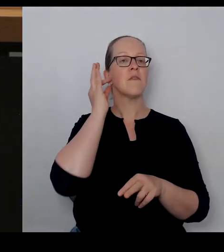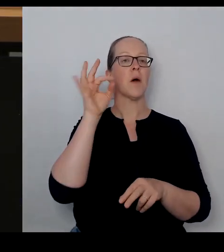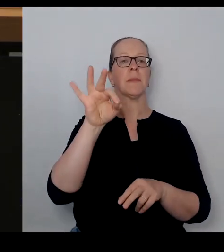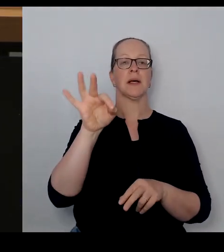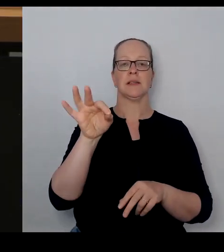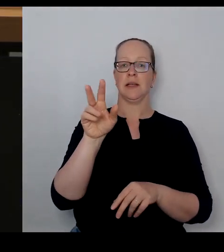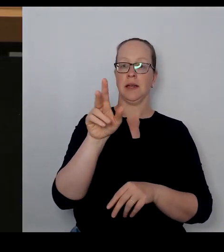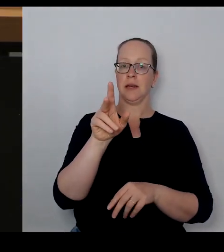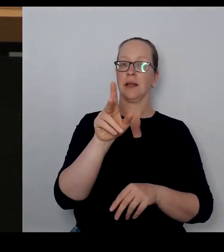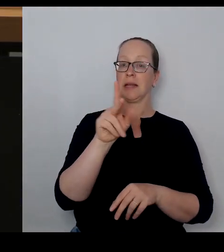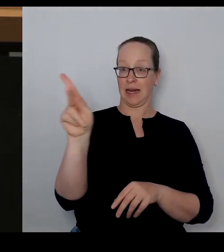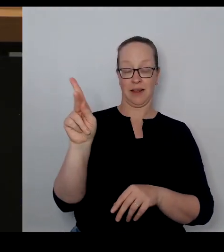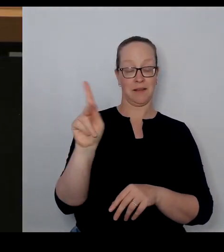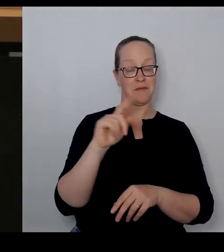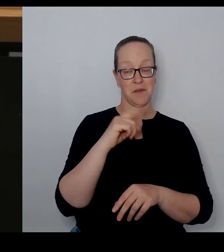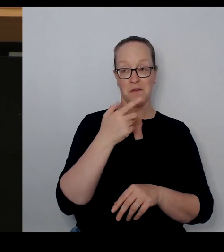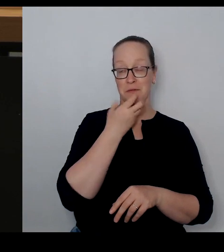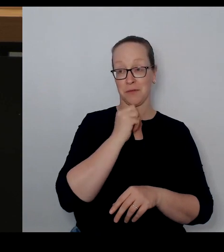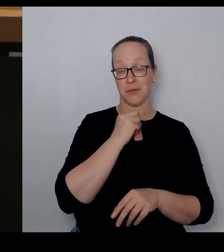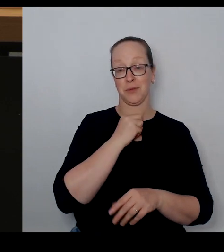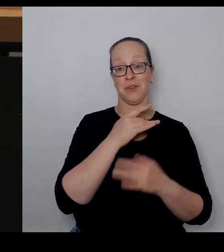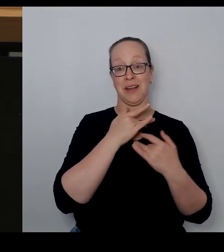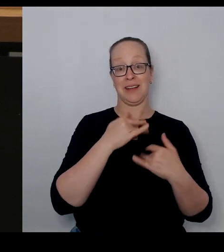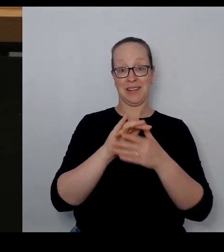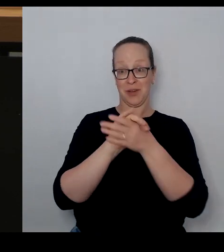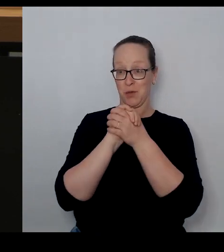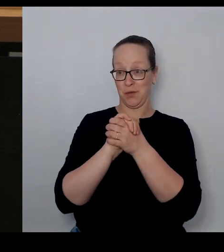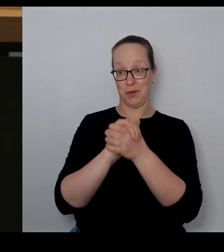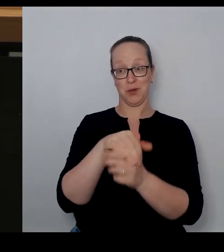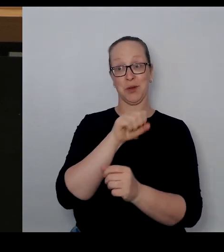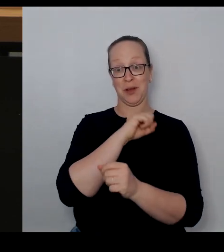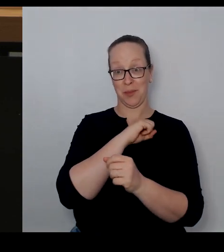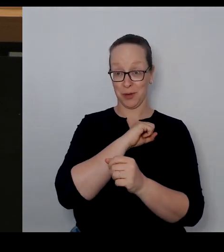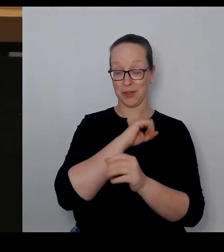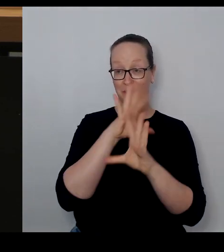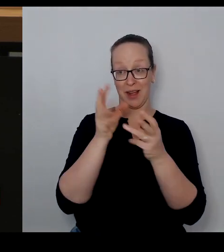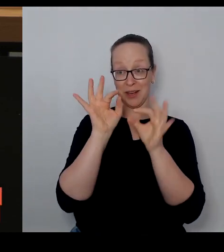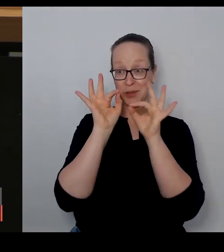Geburtstag und danke, dass Sie sich dennoch der Debatte mit uns stellen,